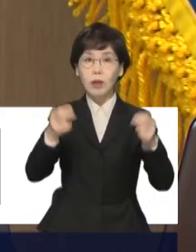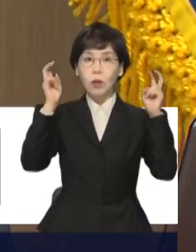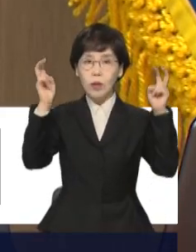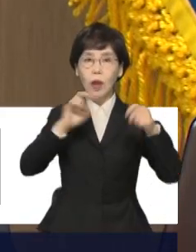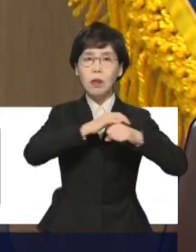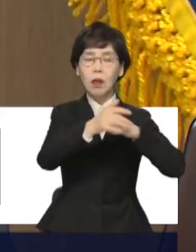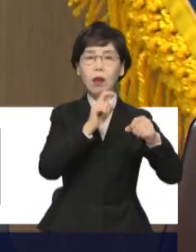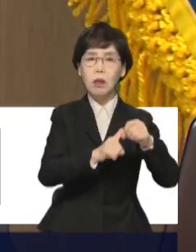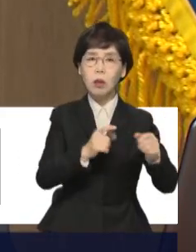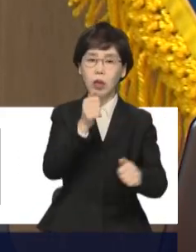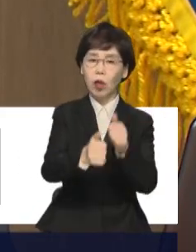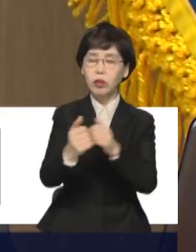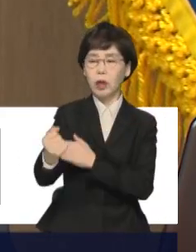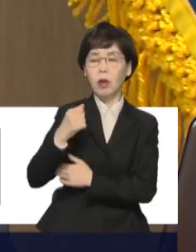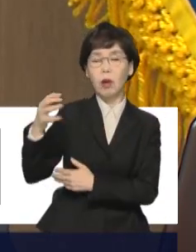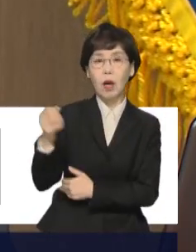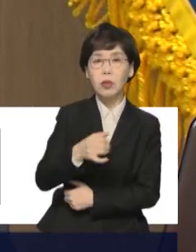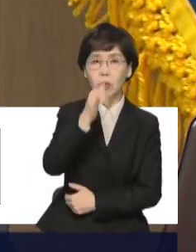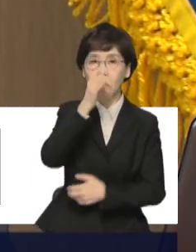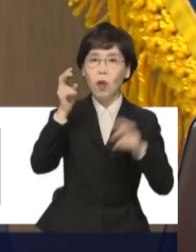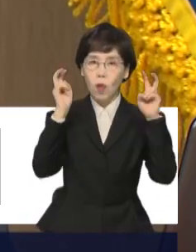경쟁력을 갖춘 기업으로 성장할 수 있었고